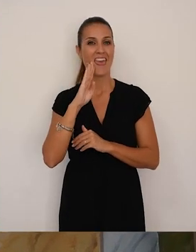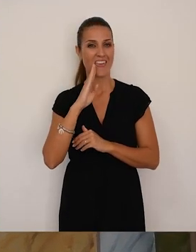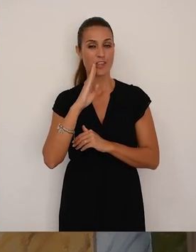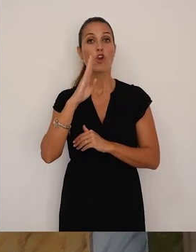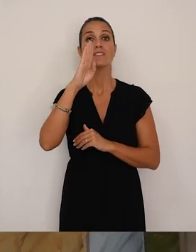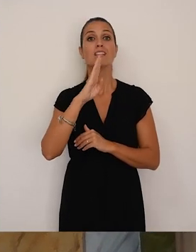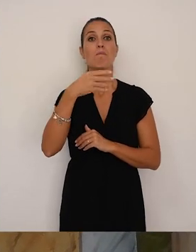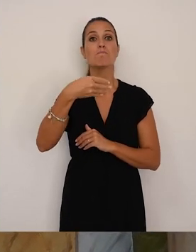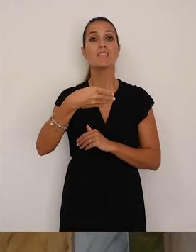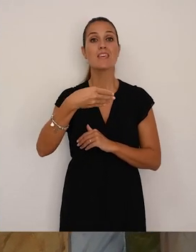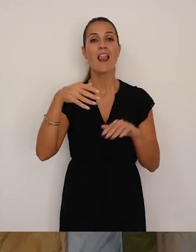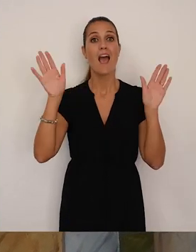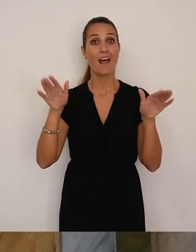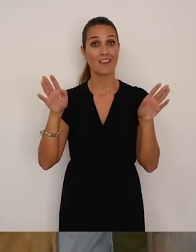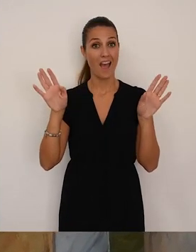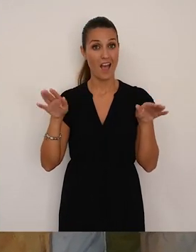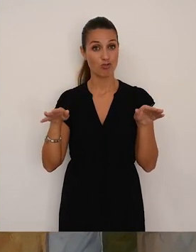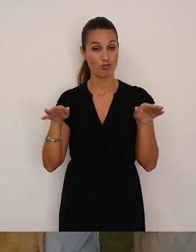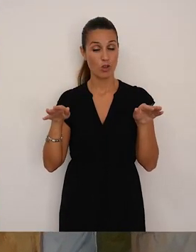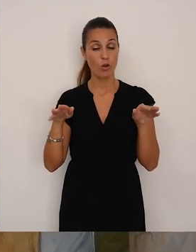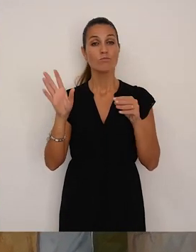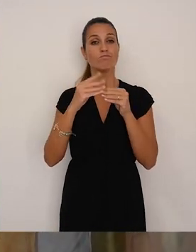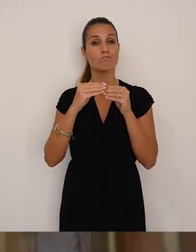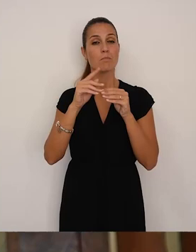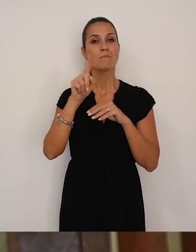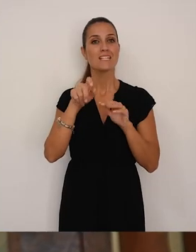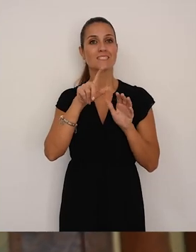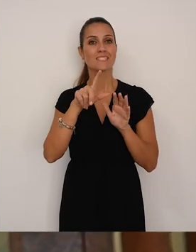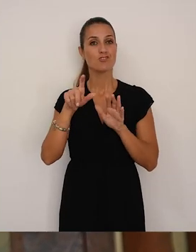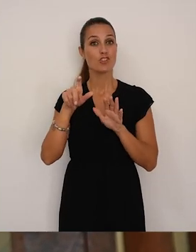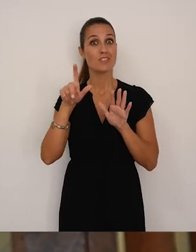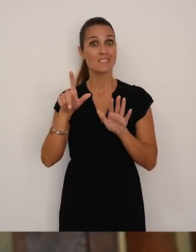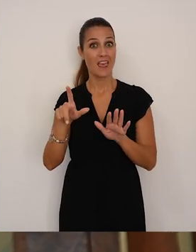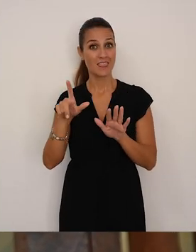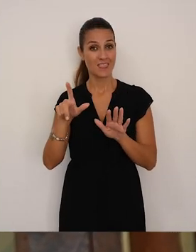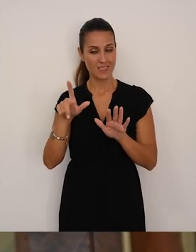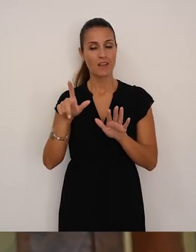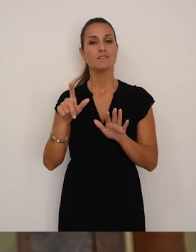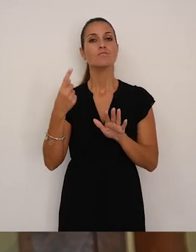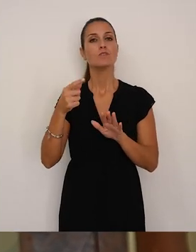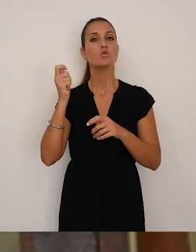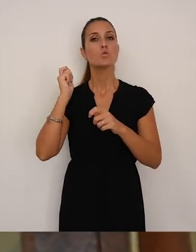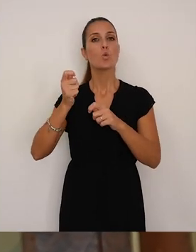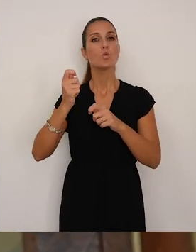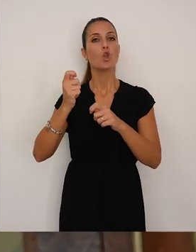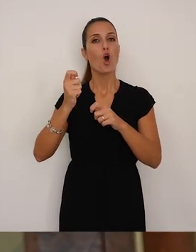il patrono San Michele Arcangelo, realizzata nel 1707 da Nicola Fumo, scultore significativo